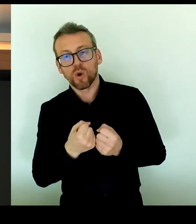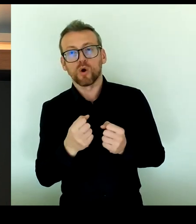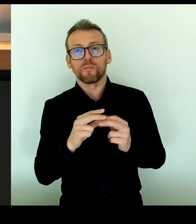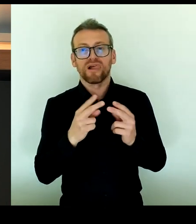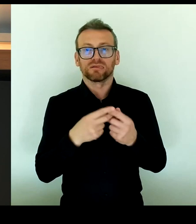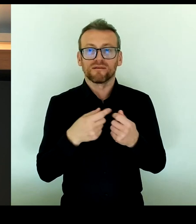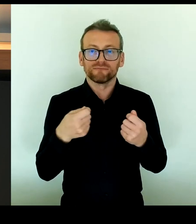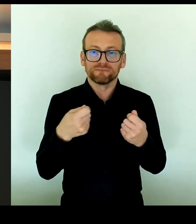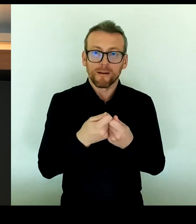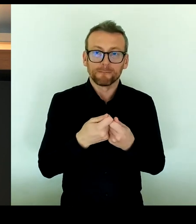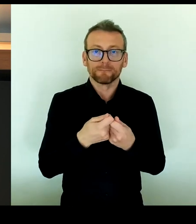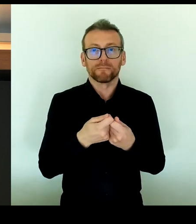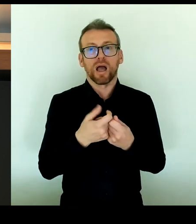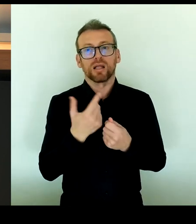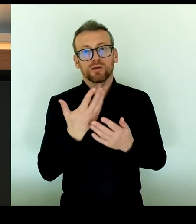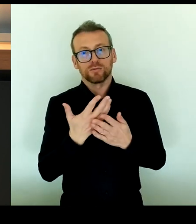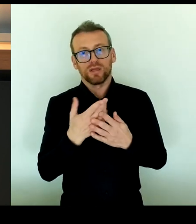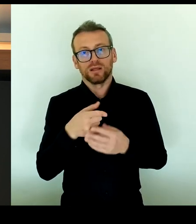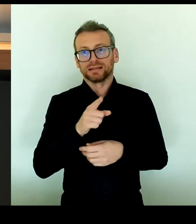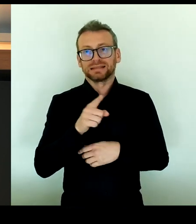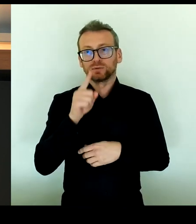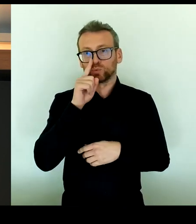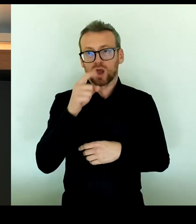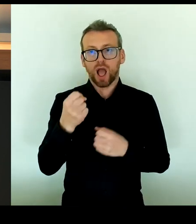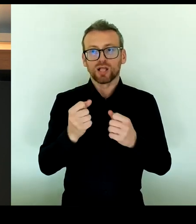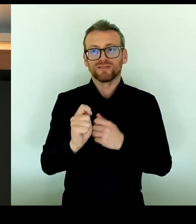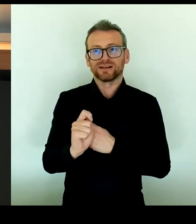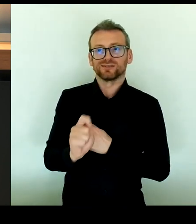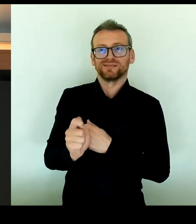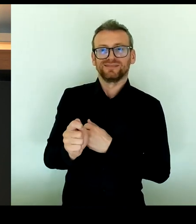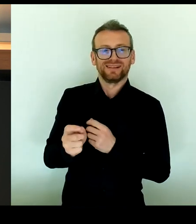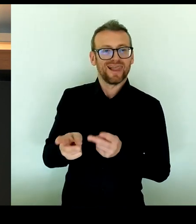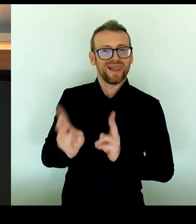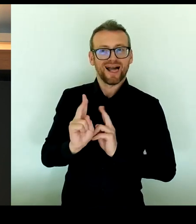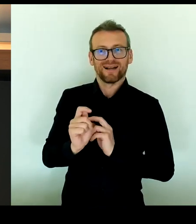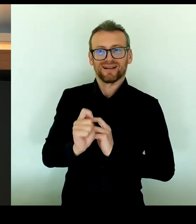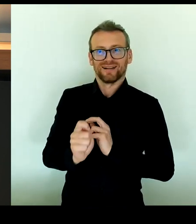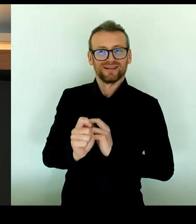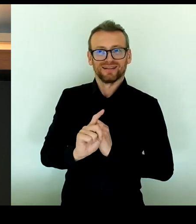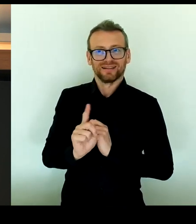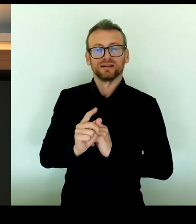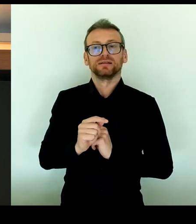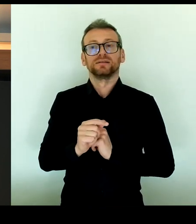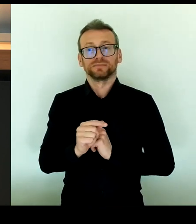Ein Dokument des Scheiterns, was die Politik des rot-grün-roten Senats und seiner linksgeführten Vorgänger